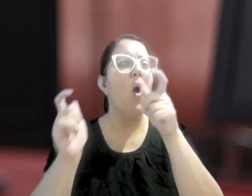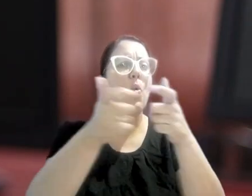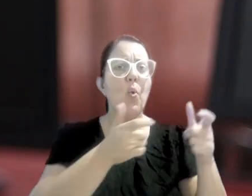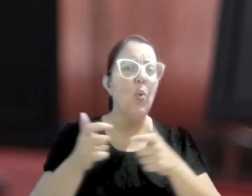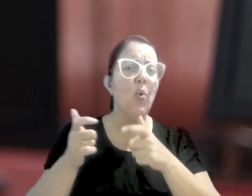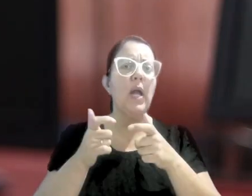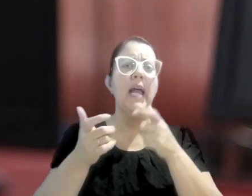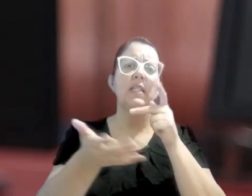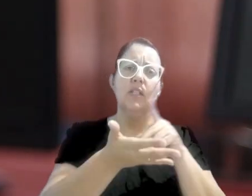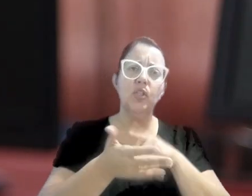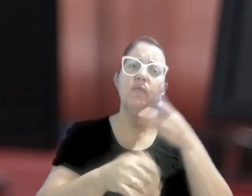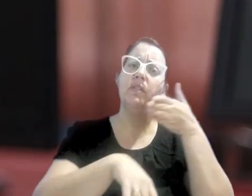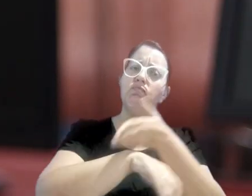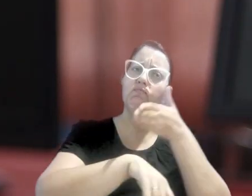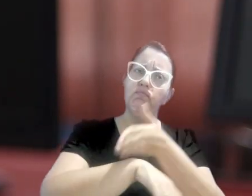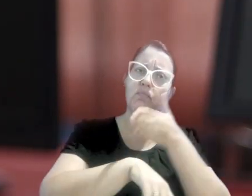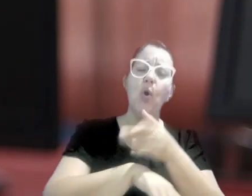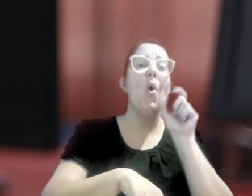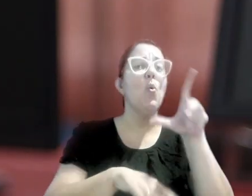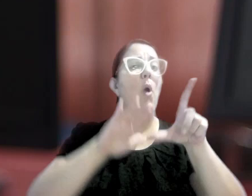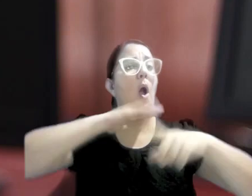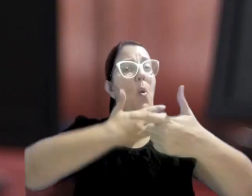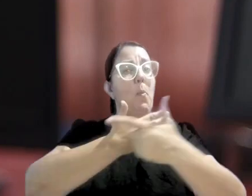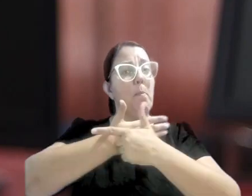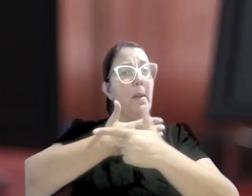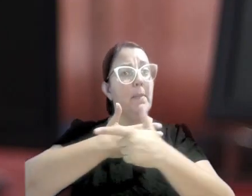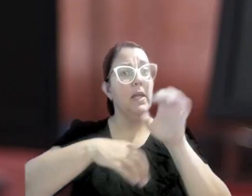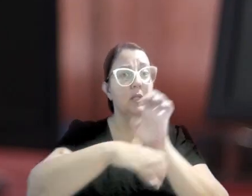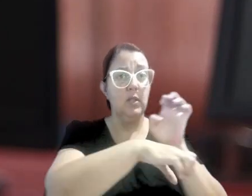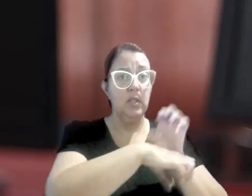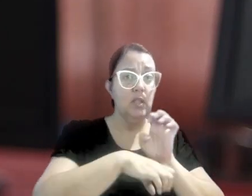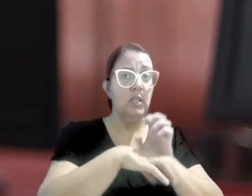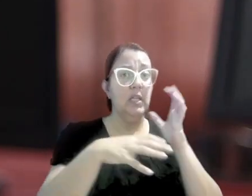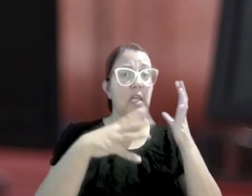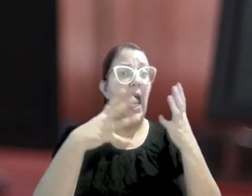Quais são os espaços efetivos que a gente tem de participação hoje? Em que papel o Estado... Porque o Estado tem um papel